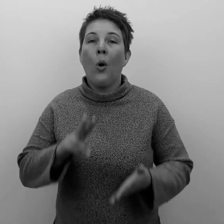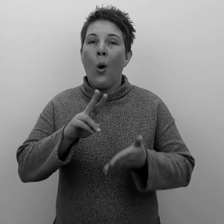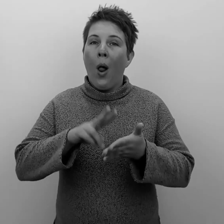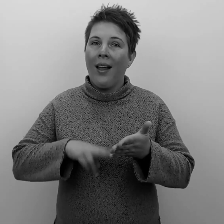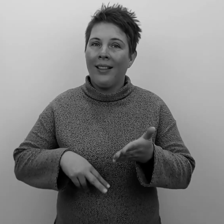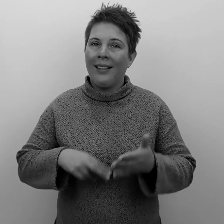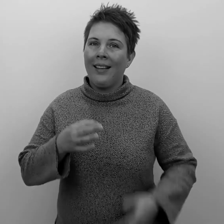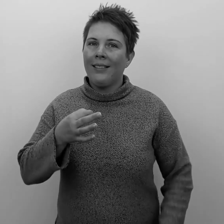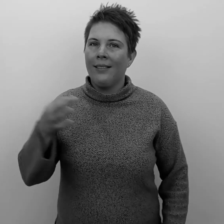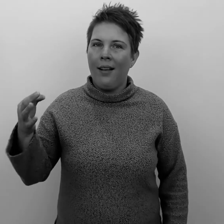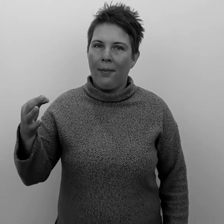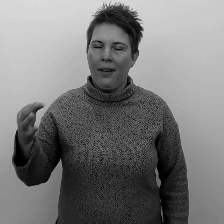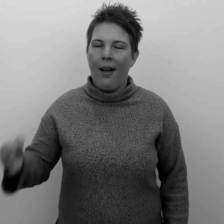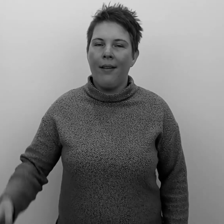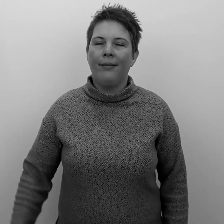A költészet napja